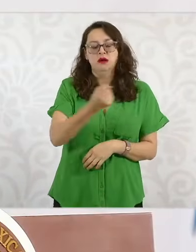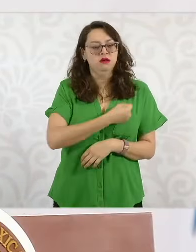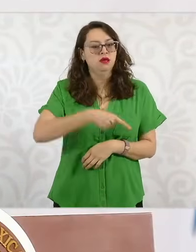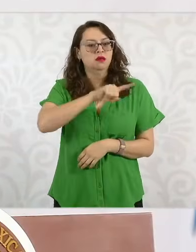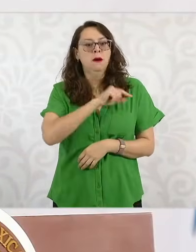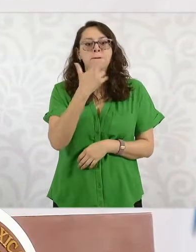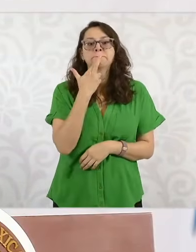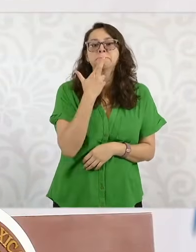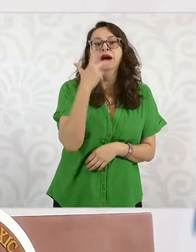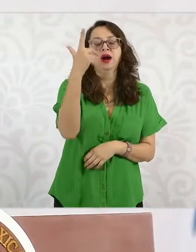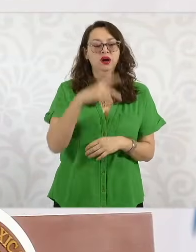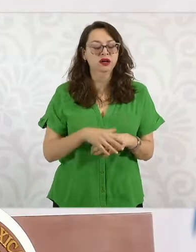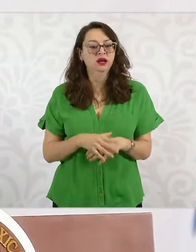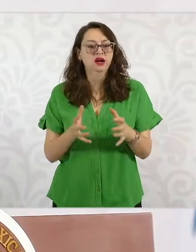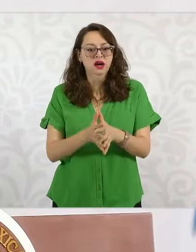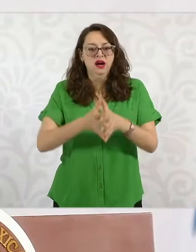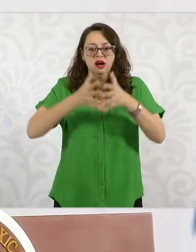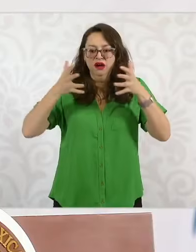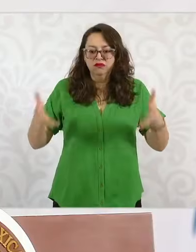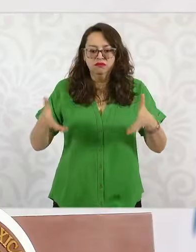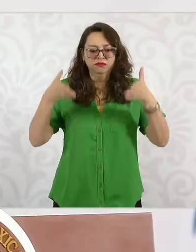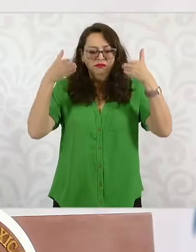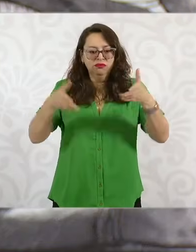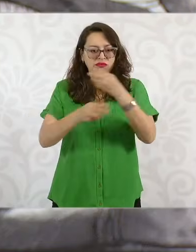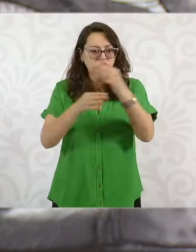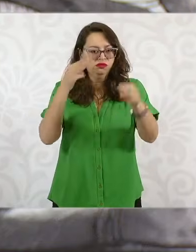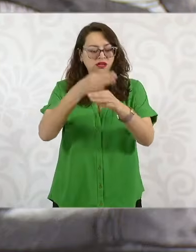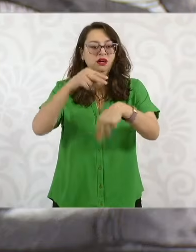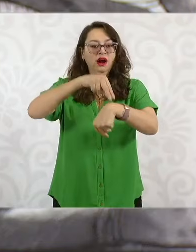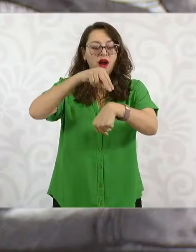la ampliación e inversión en investigación clínica e y la implementación de procesos de manufactura